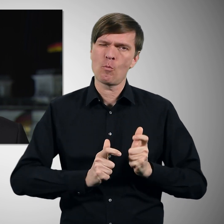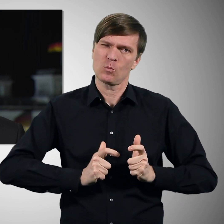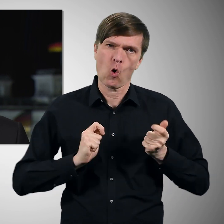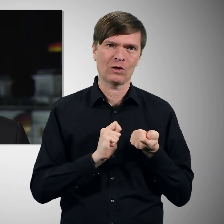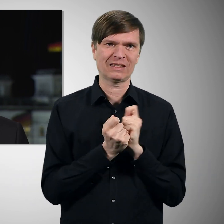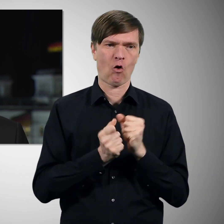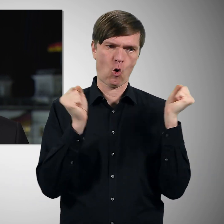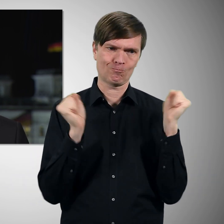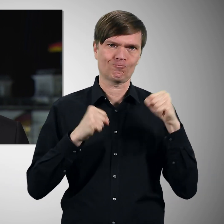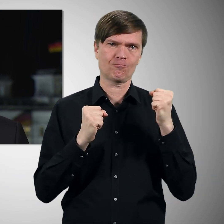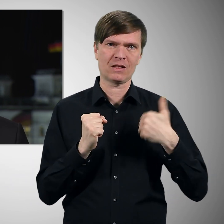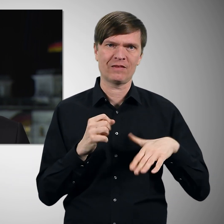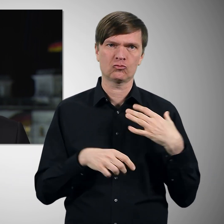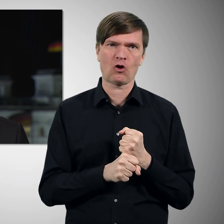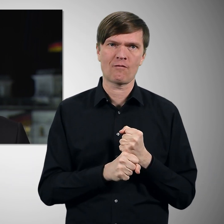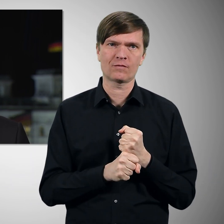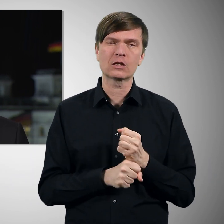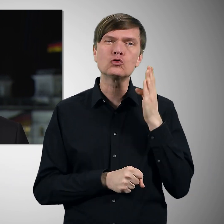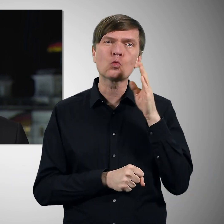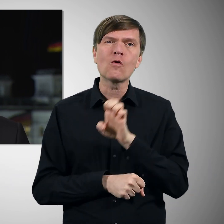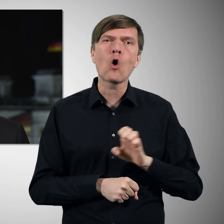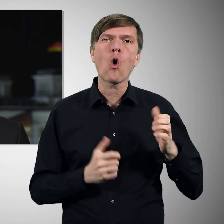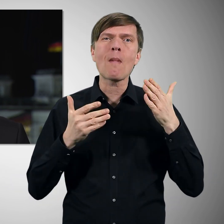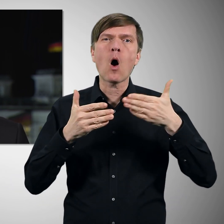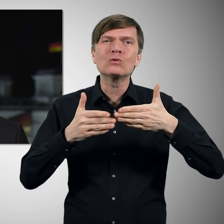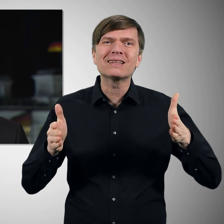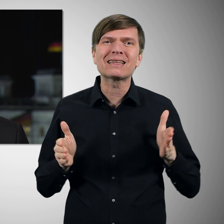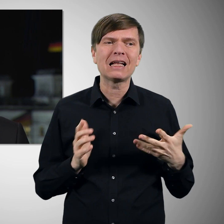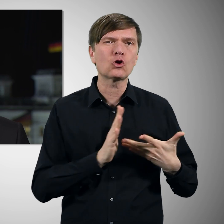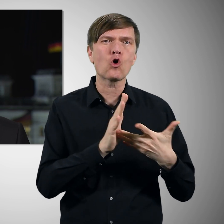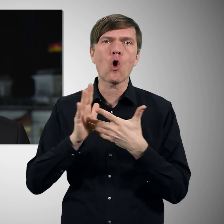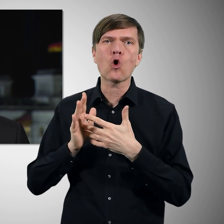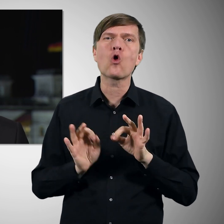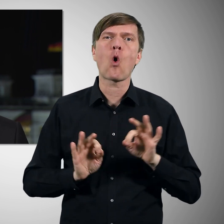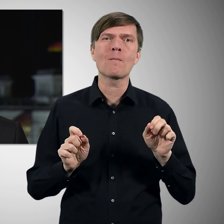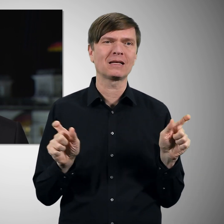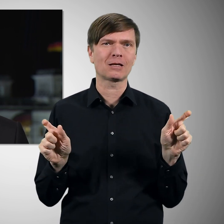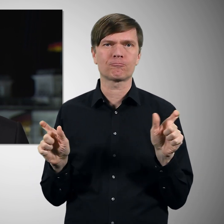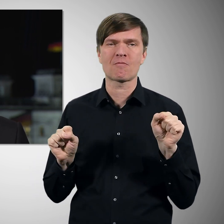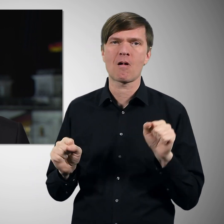Künftig können wir die Außengrenzen Europas besser kontrollieren. Und auch an den Grenzen zu unseren Nachbarländern